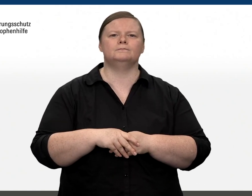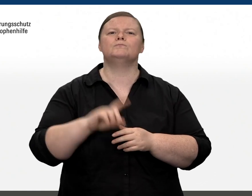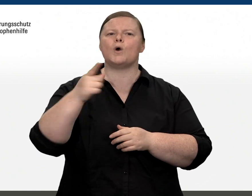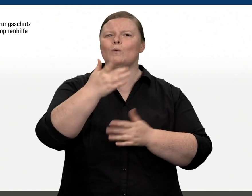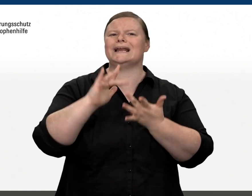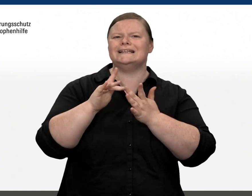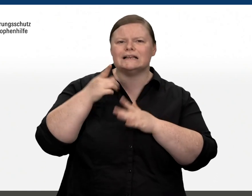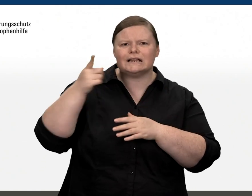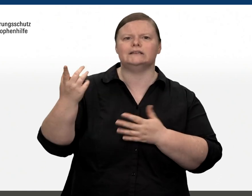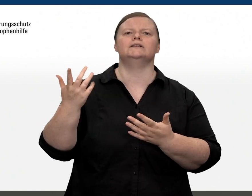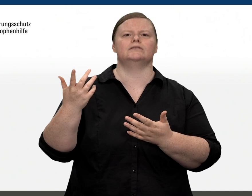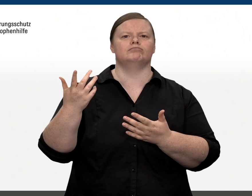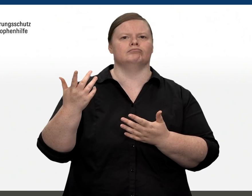Verfolgen Sie im Internet